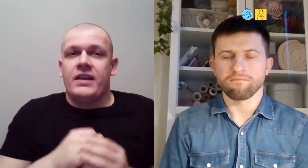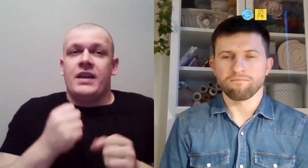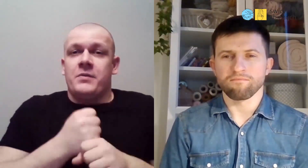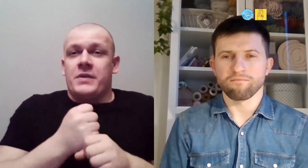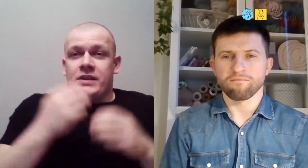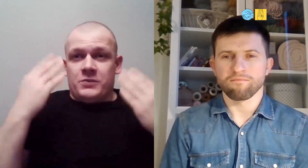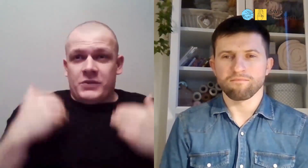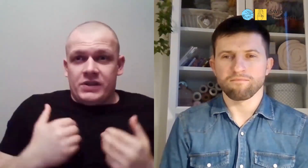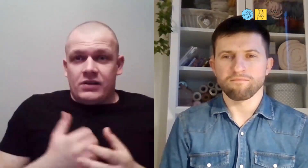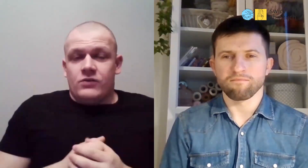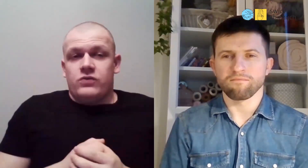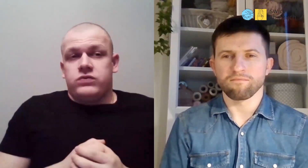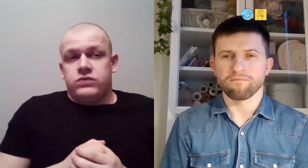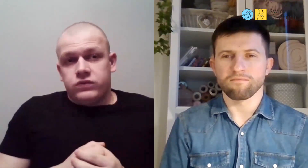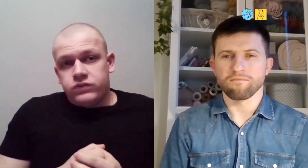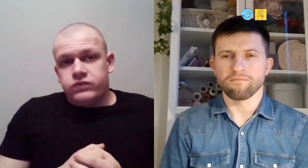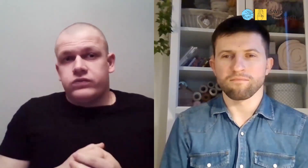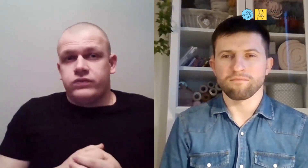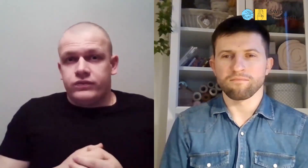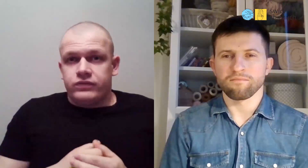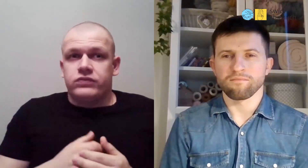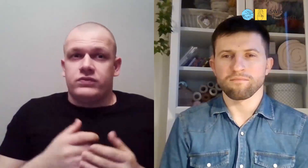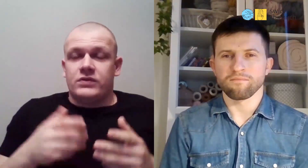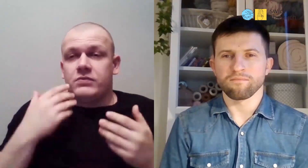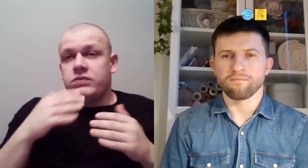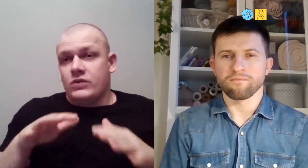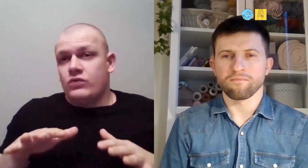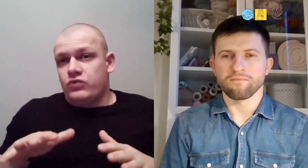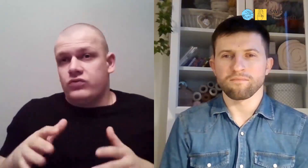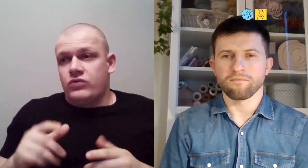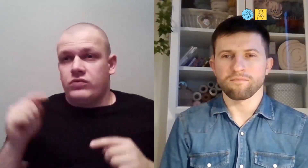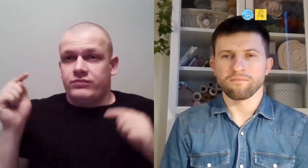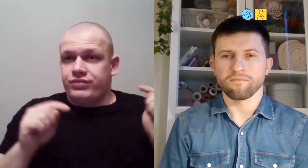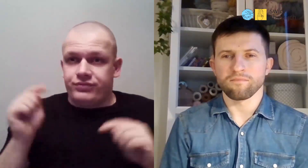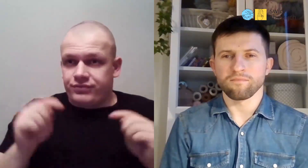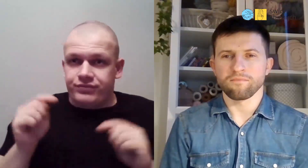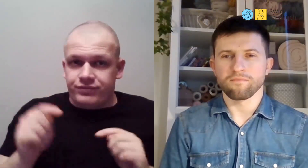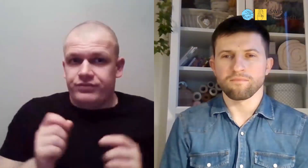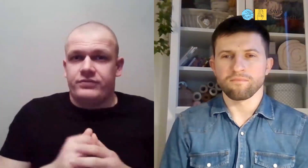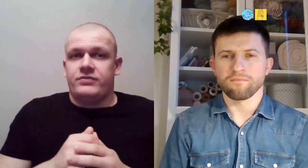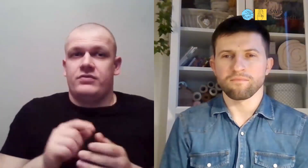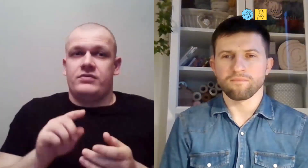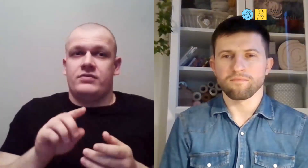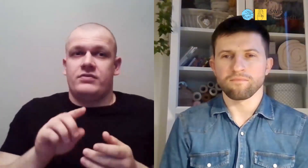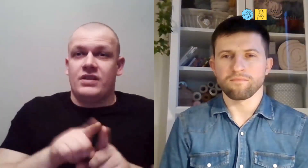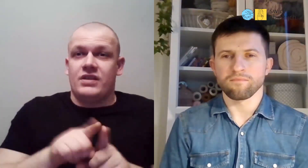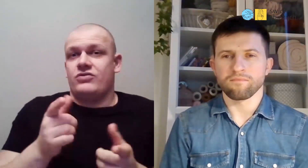Praca w szpitalu – bardzo dużo ludzi przychodzi.